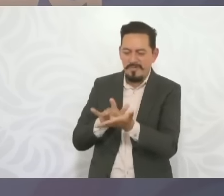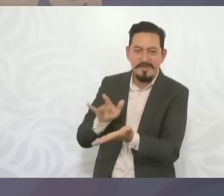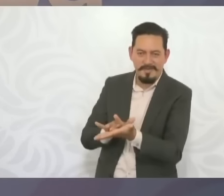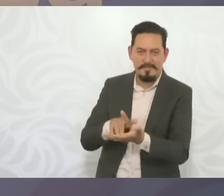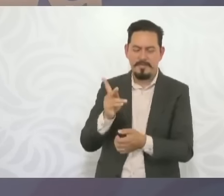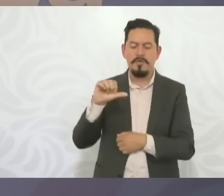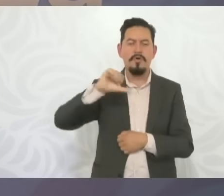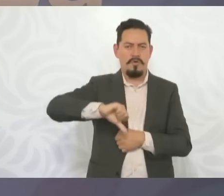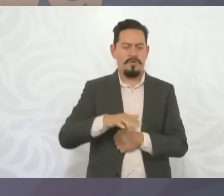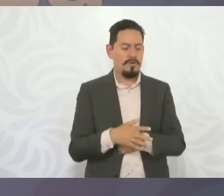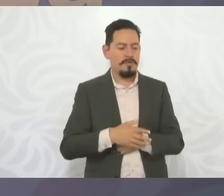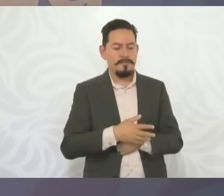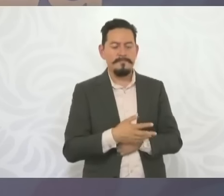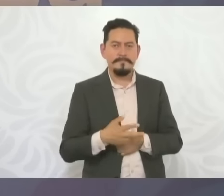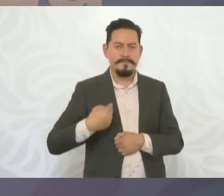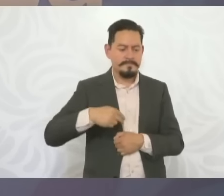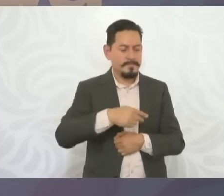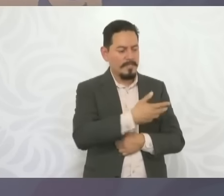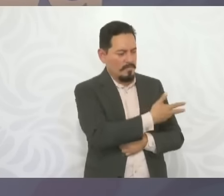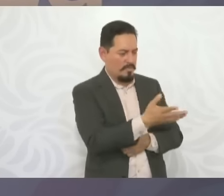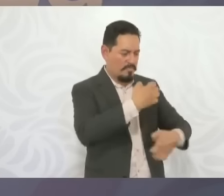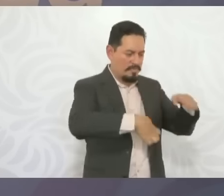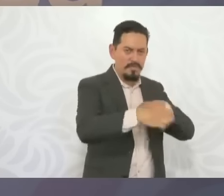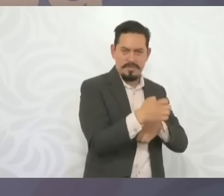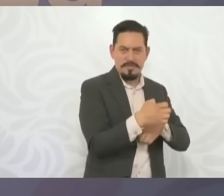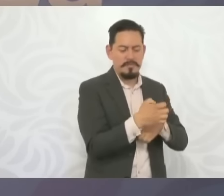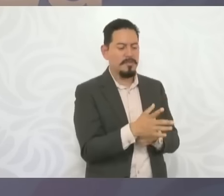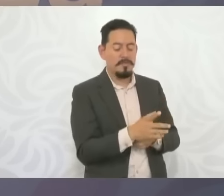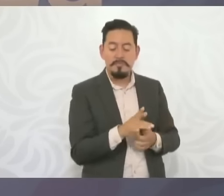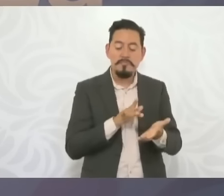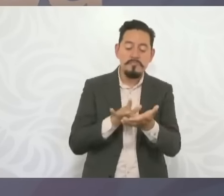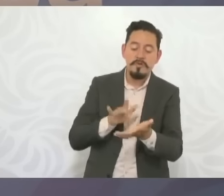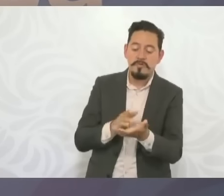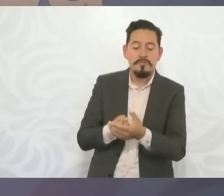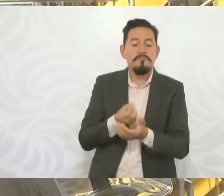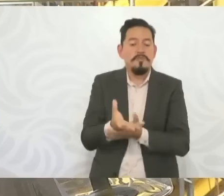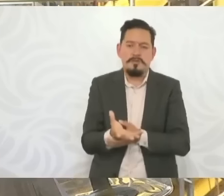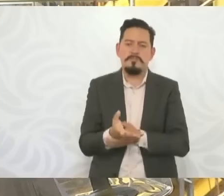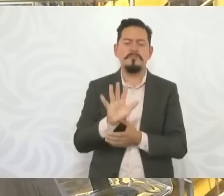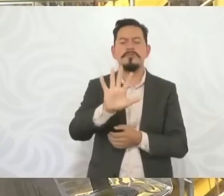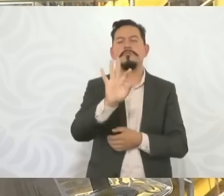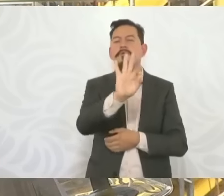privado aporta apenas el 5% de la producción del petróleo nacional. Esta era la realidad que